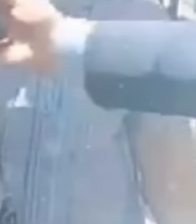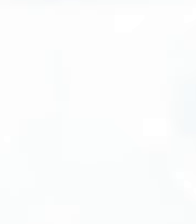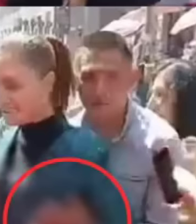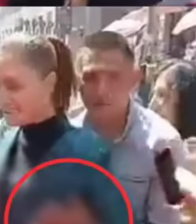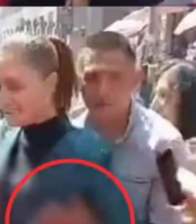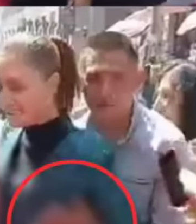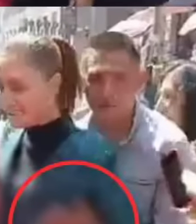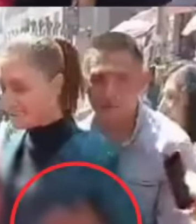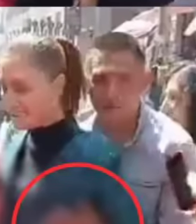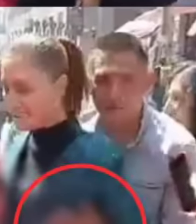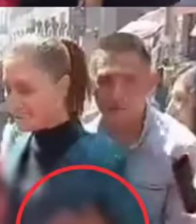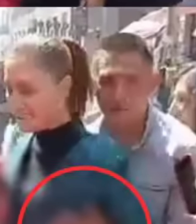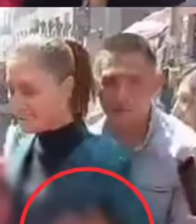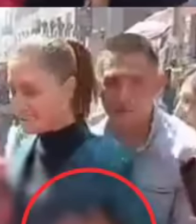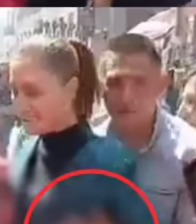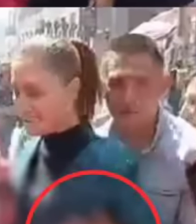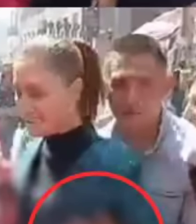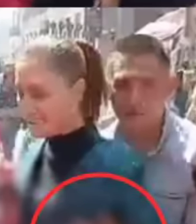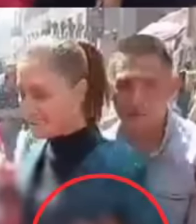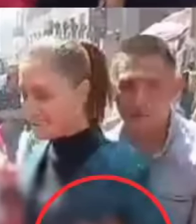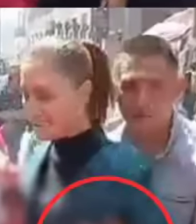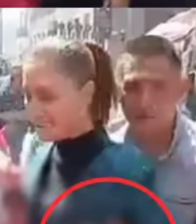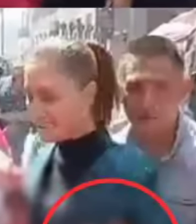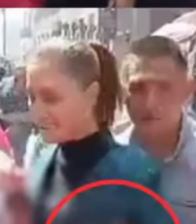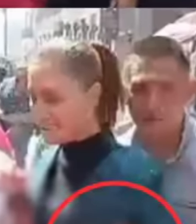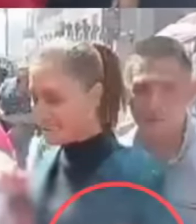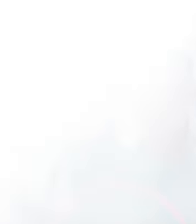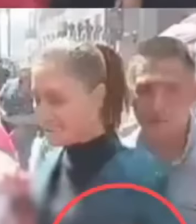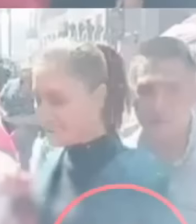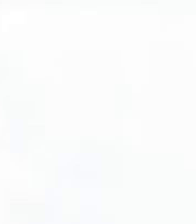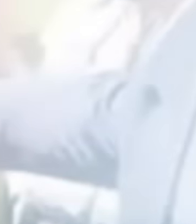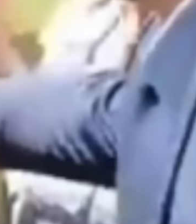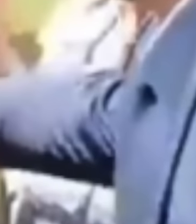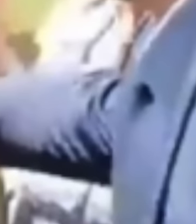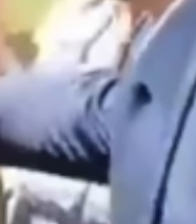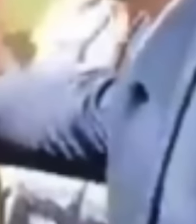denuncia porque esto es algo que viví como mujer, pero que lo vivimos todas las mujeres